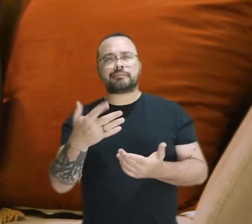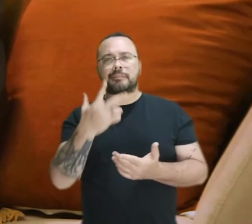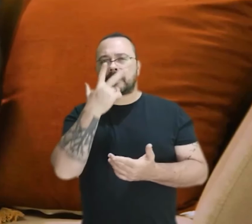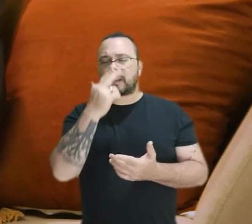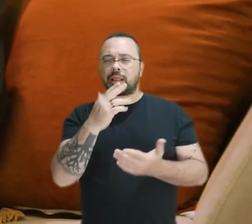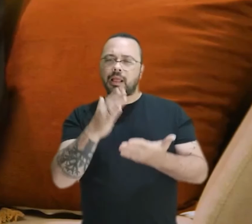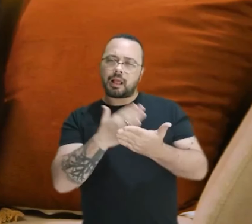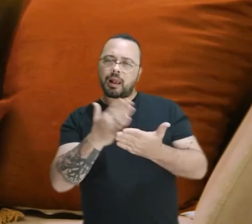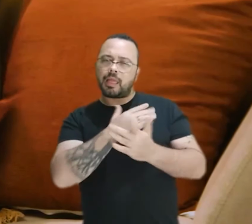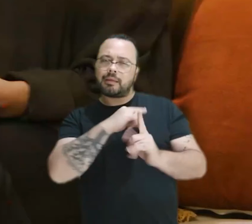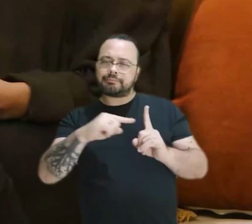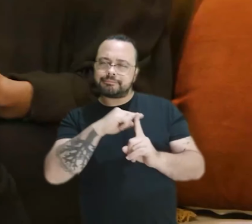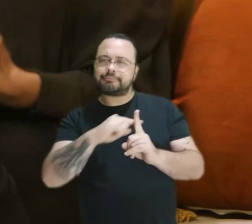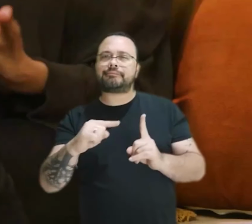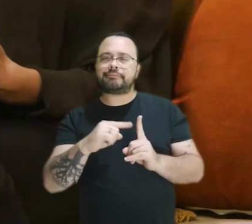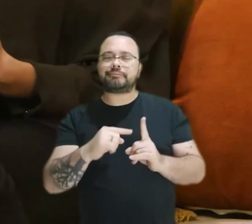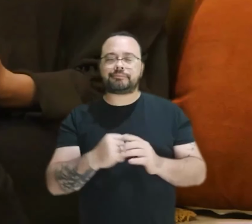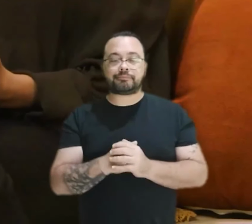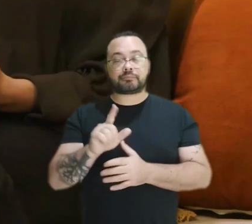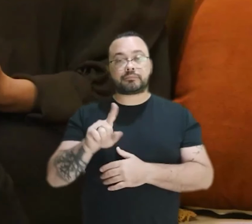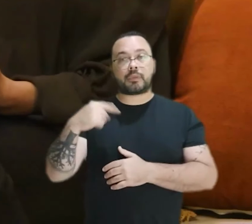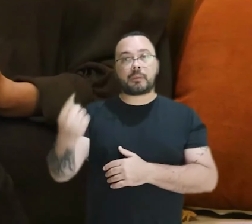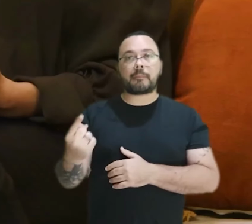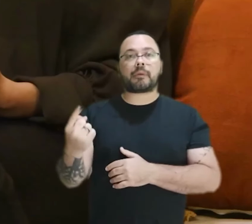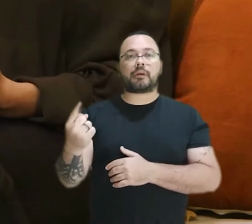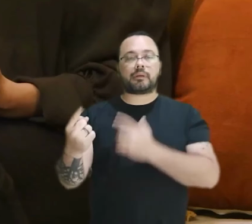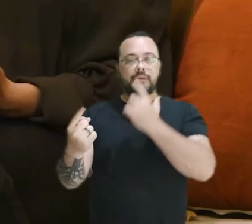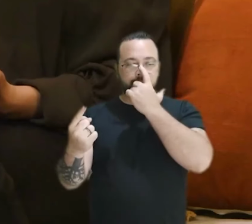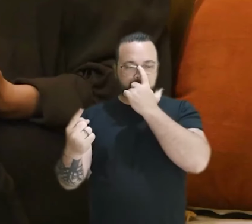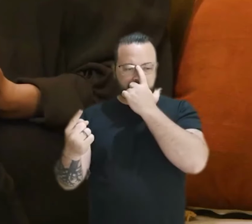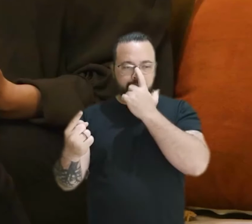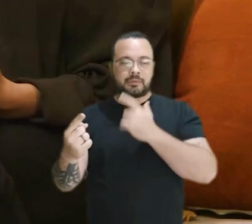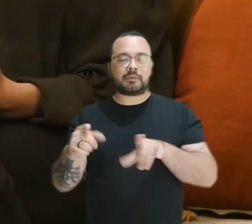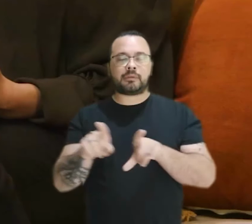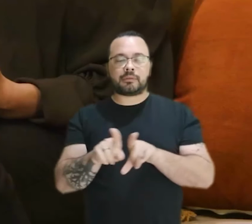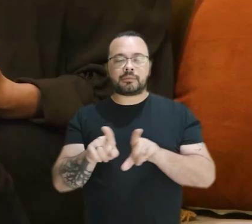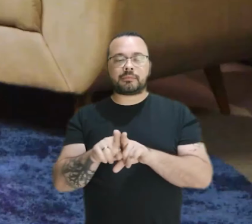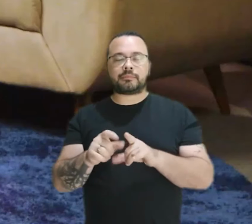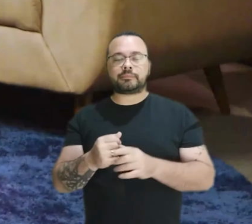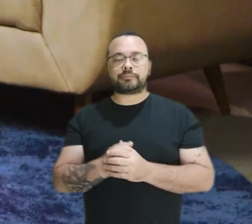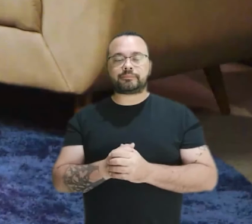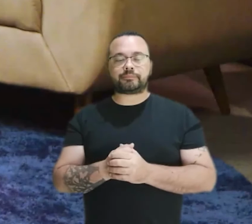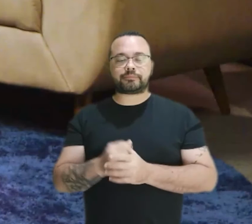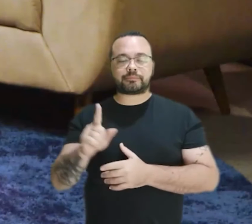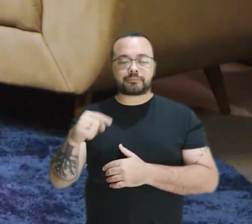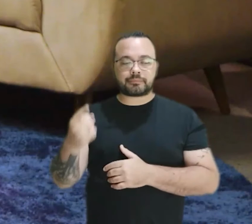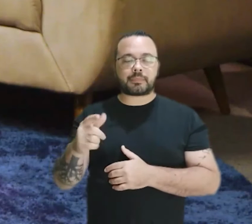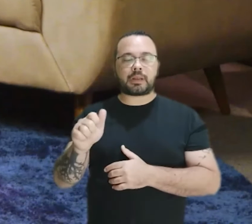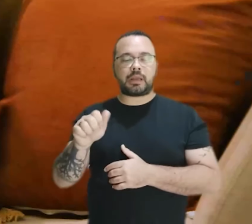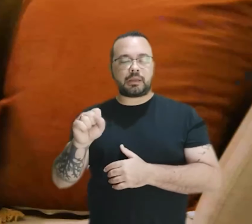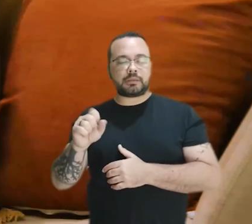é uma plaquete, né? E aí, depois veio... É um pocket. É, um pocket de poesia. E, depois, o mais recente é a...